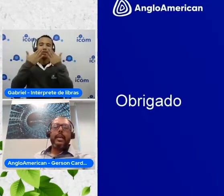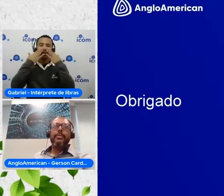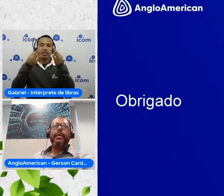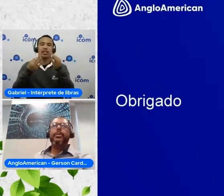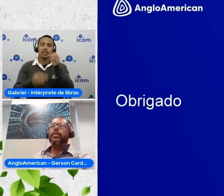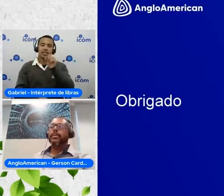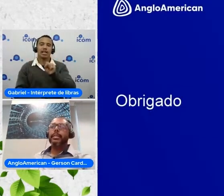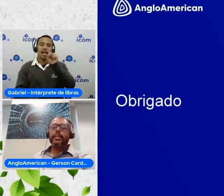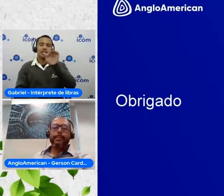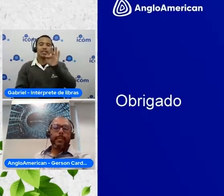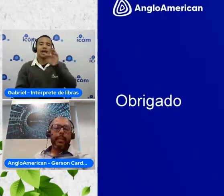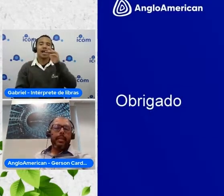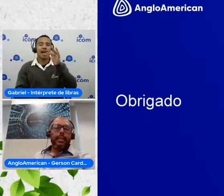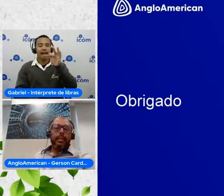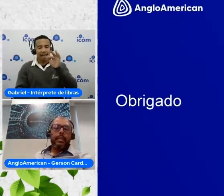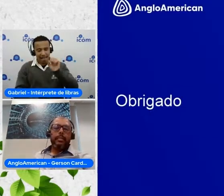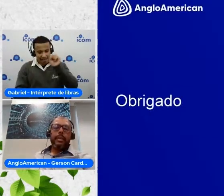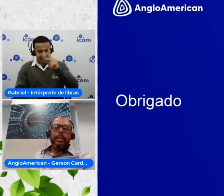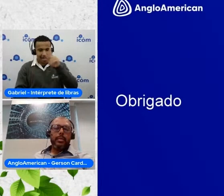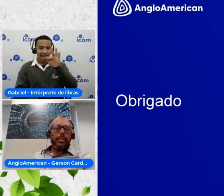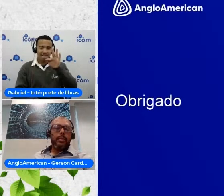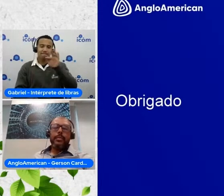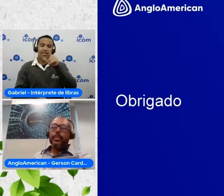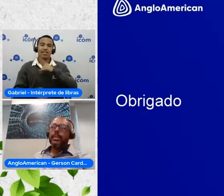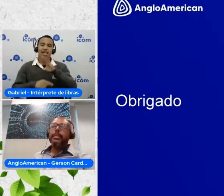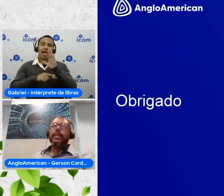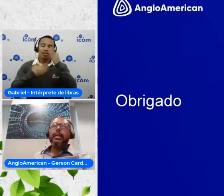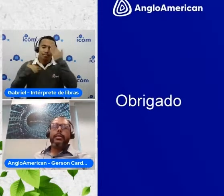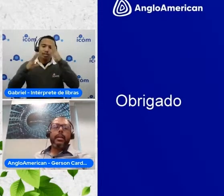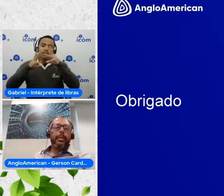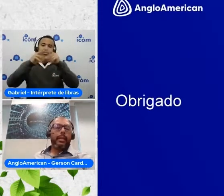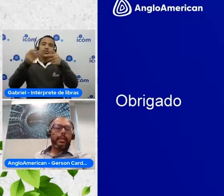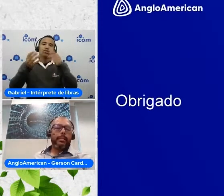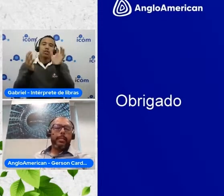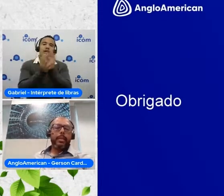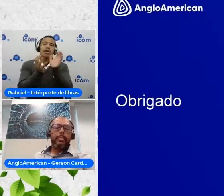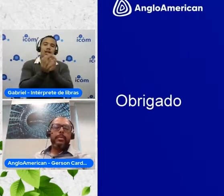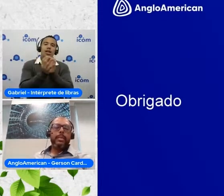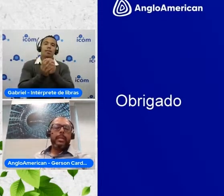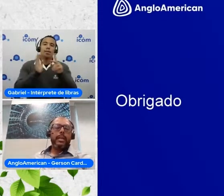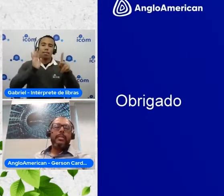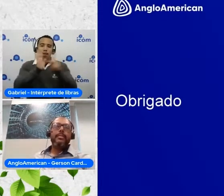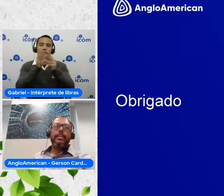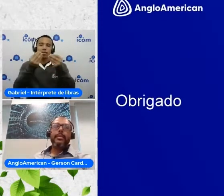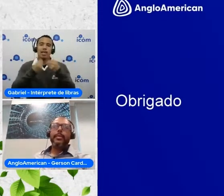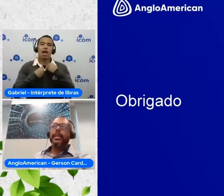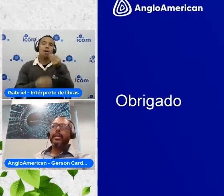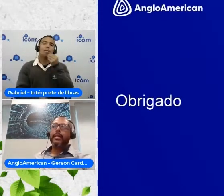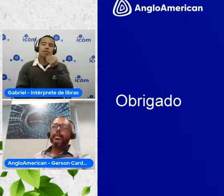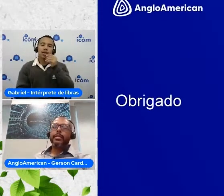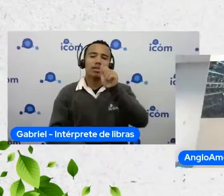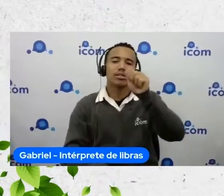a SKF pelo convite e também a todo time da AngloAmerican pela oportunidade, muito obrigado a todos!